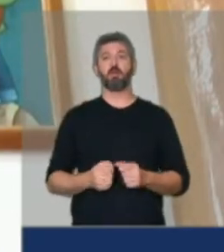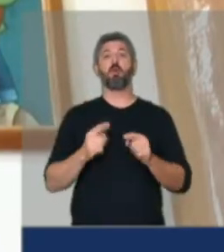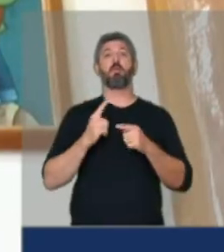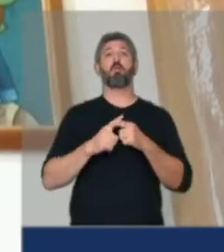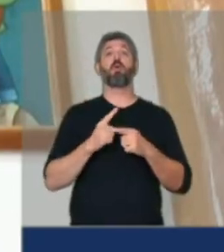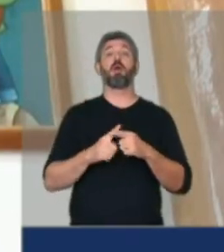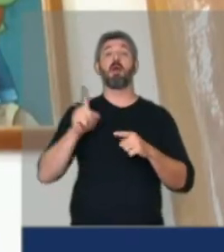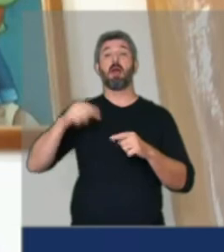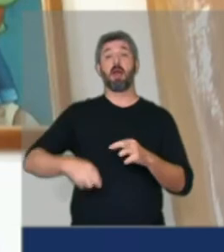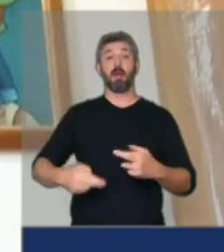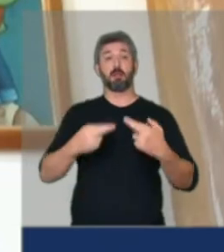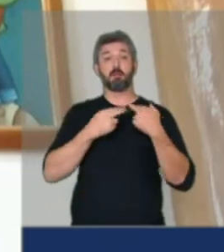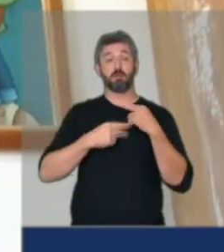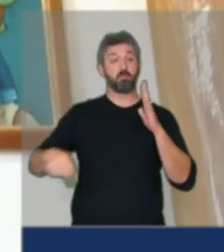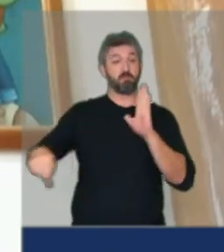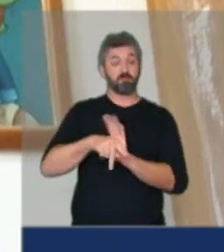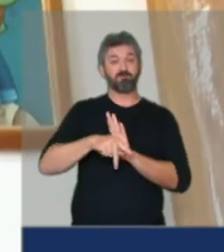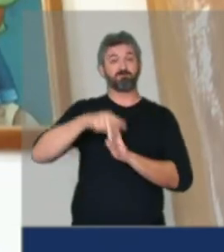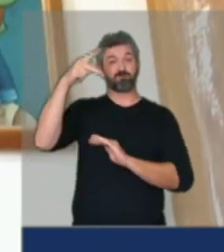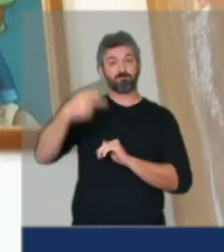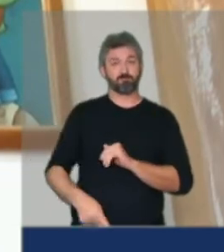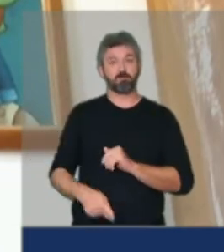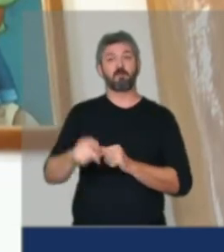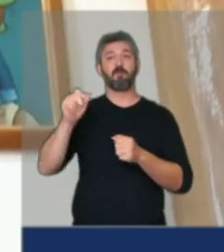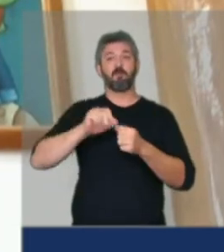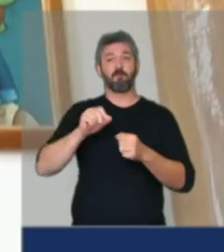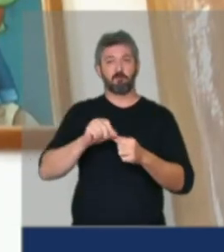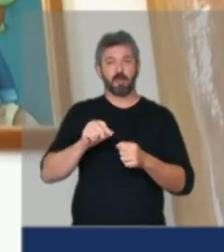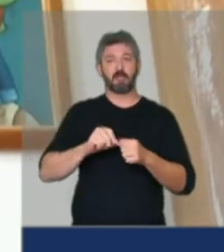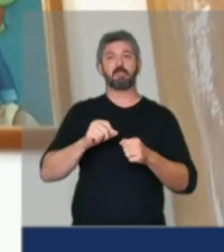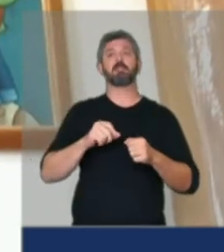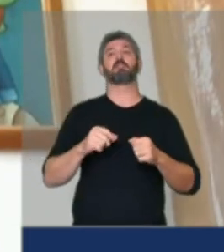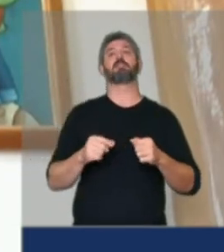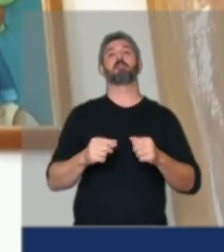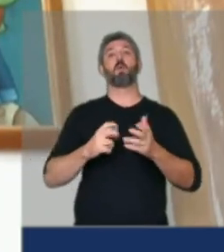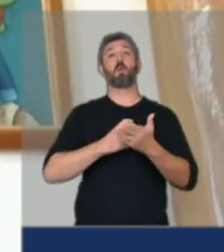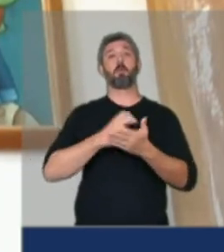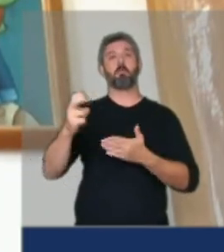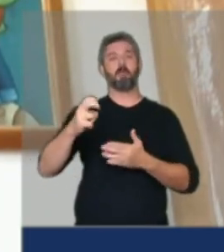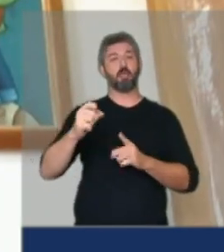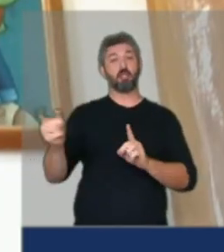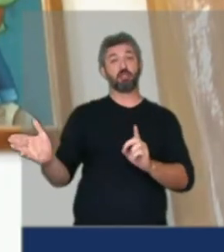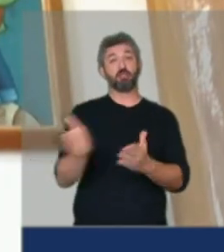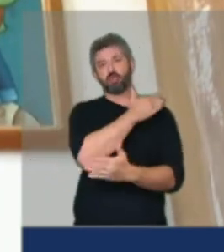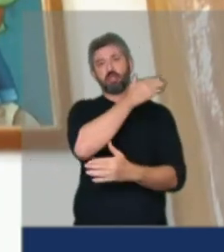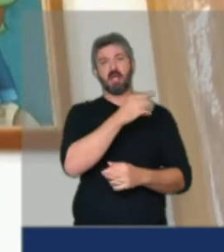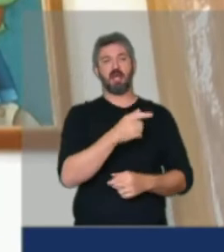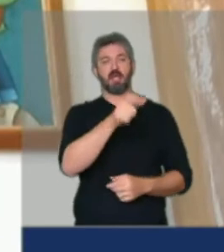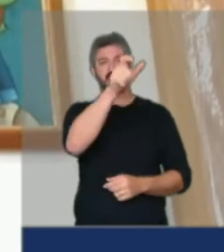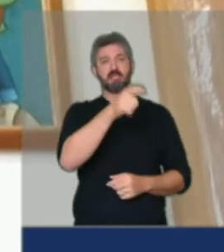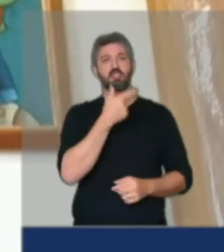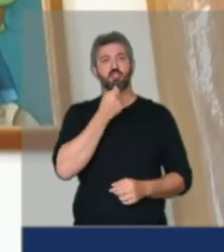QUE É PRERROGATIVA EXCLUSIVA É PROMOVER O PROCESSO DE IMPEACHMENT PARA TIRAR ESSE PRESIDENTE... QUE NÃO AMA O BRASIL, QUE NÃO AMA O POVO